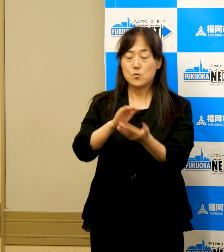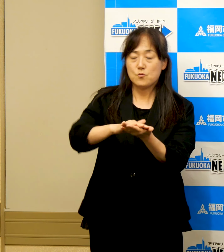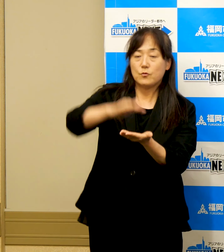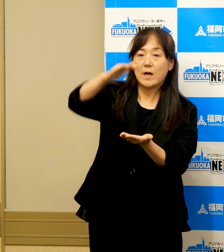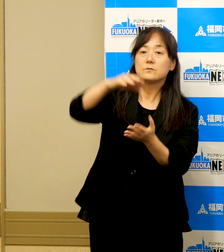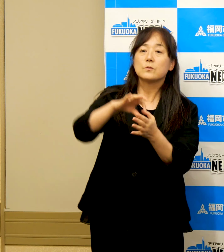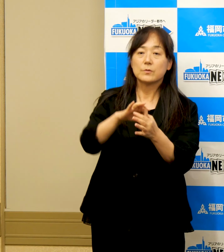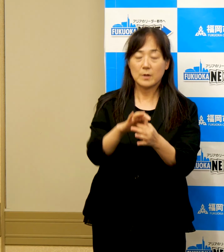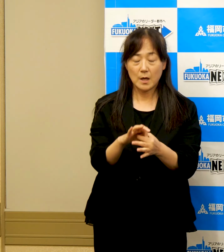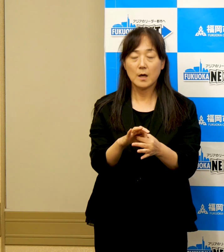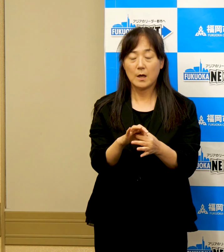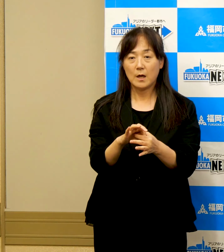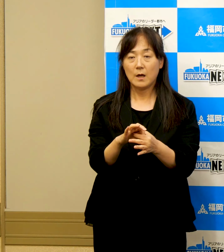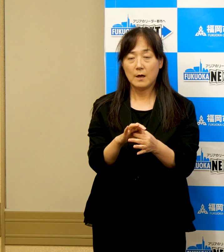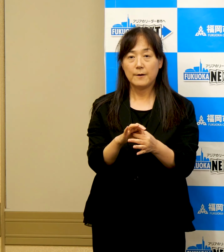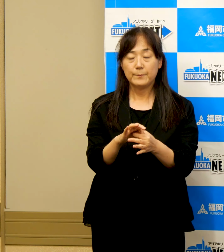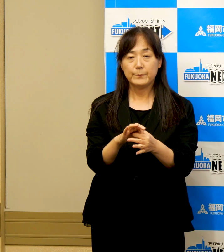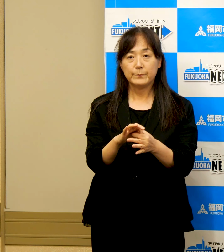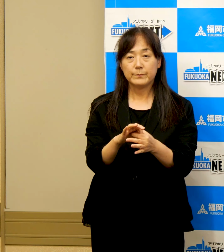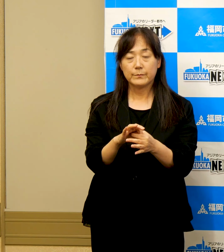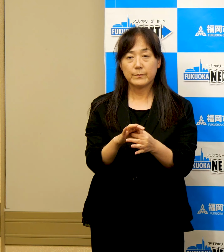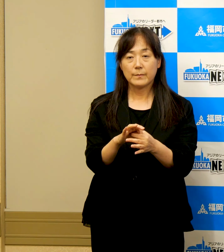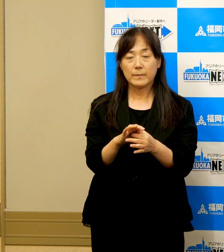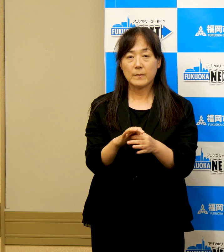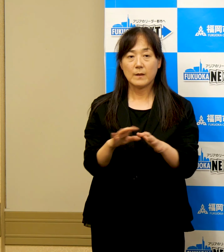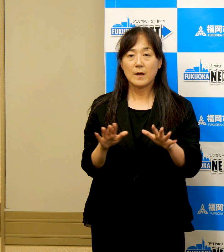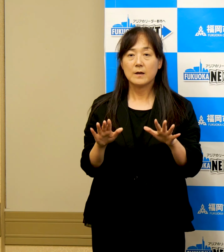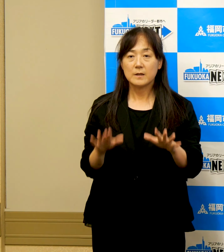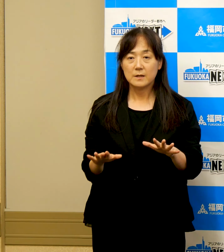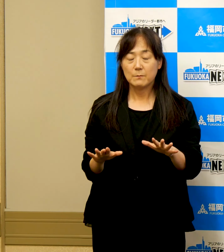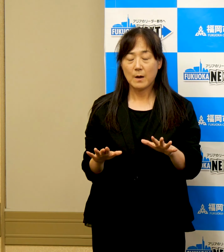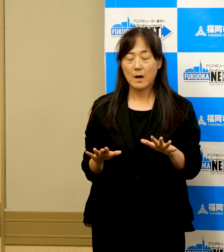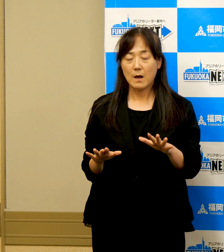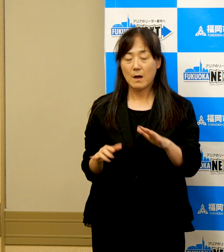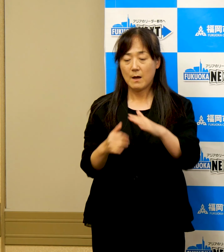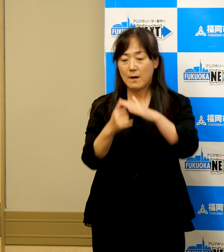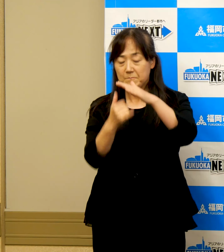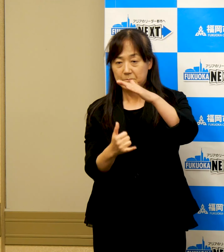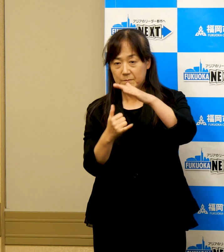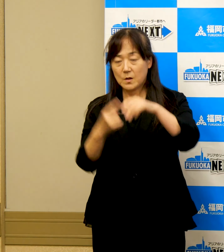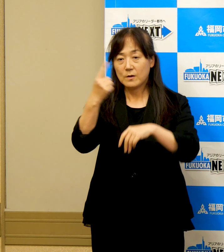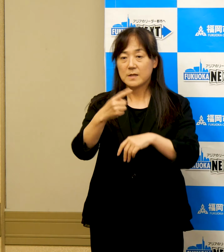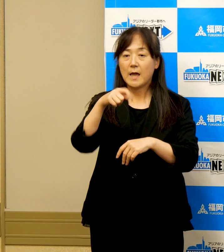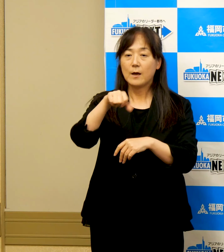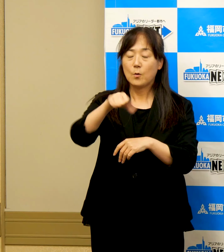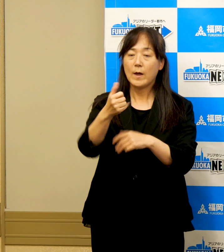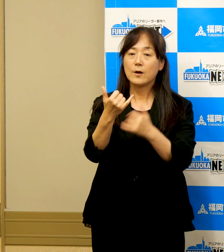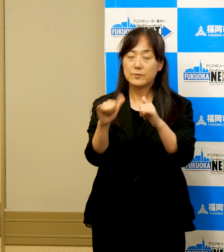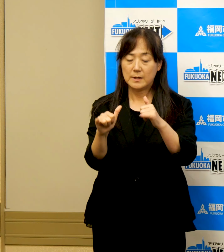要するに今あくであろう いわゆる1,500ですよね 例えば50％だったら